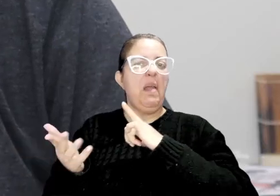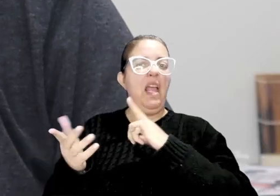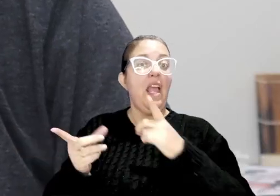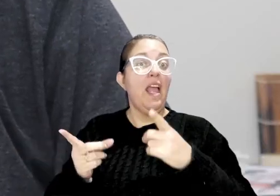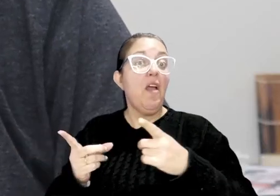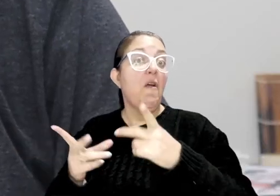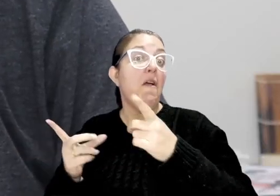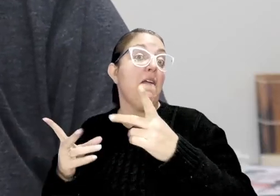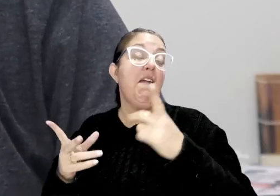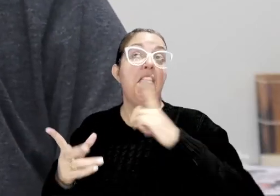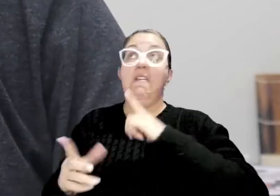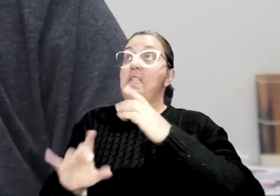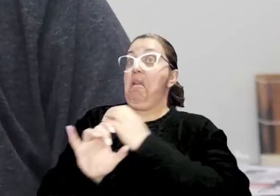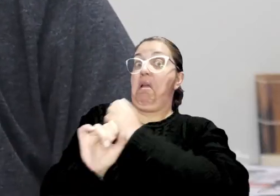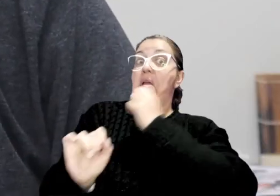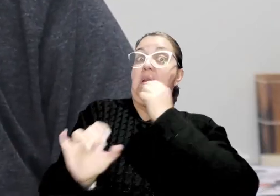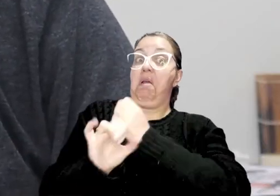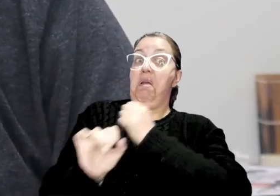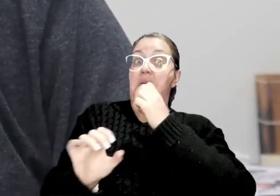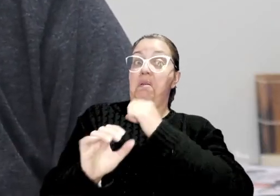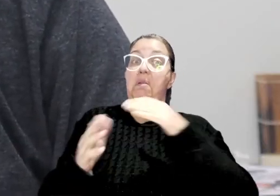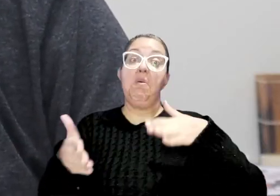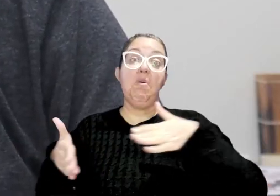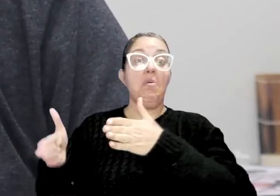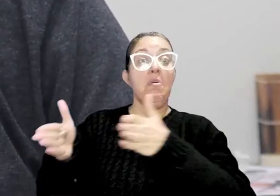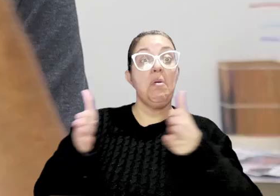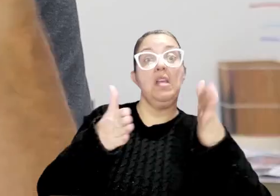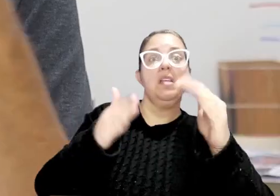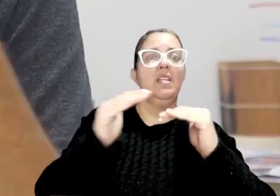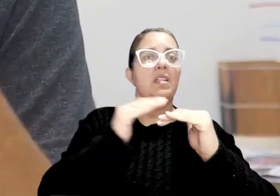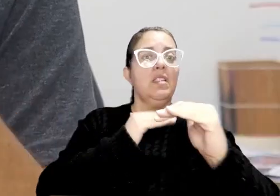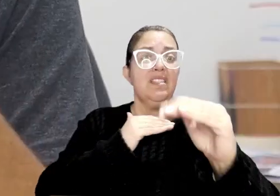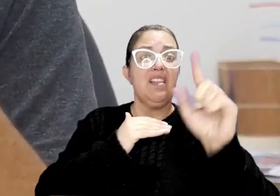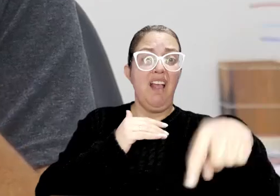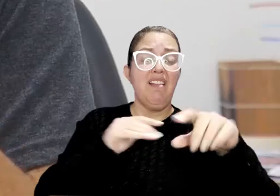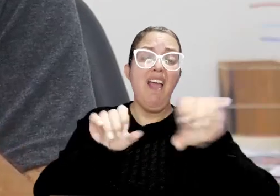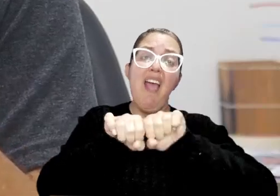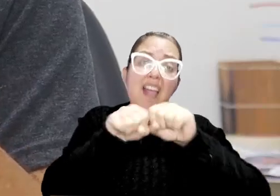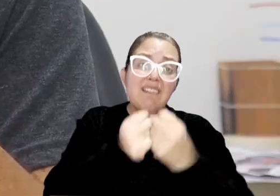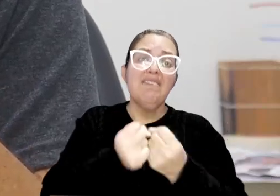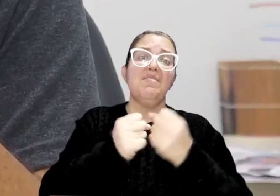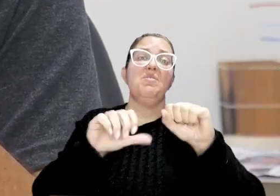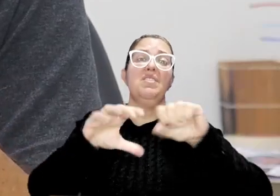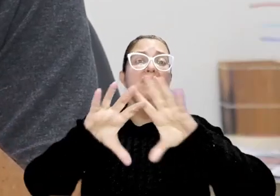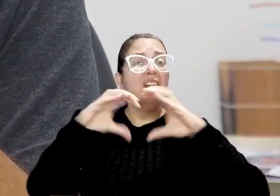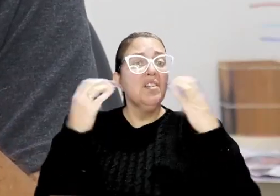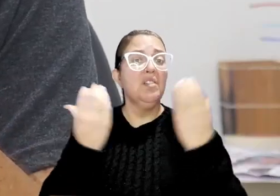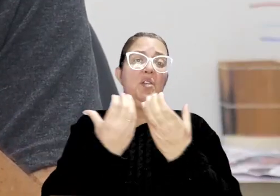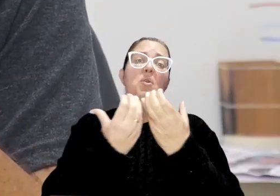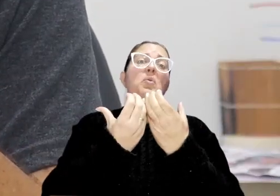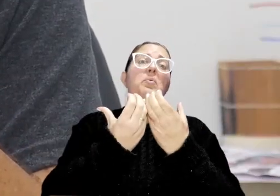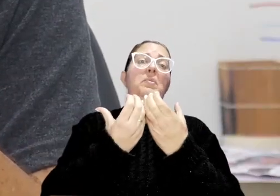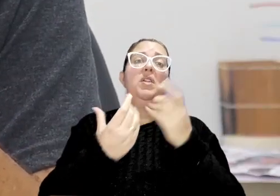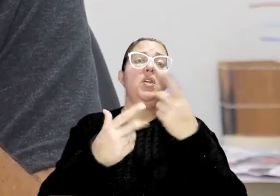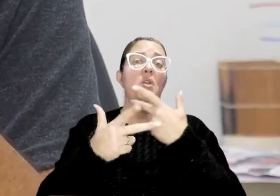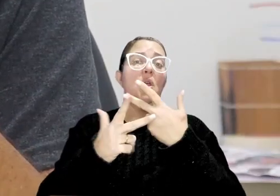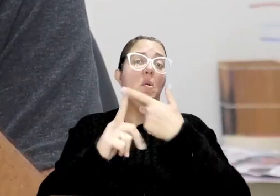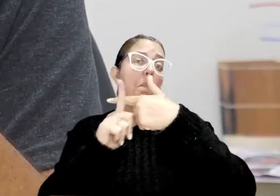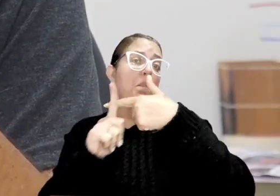da comunidade não um benefício pra comunidade pacto da saúde é é costuma ser muito ridículo